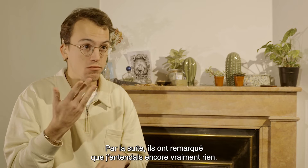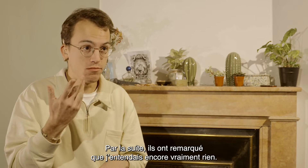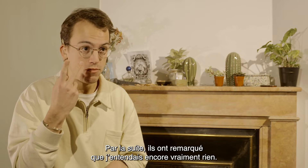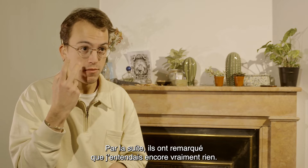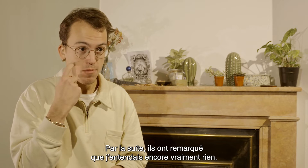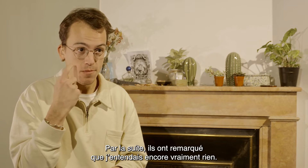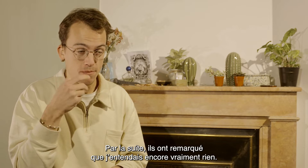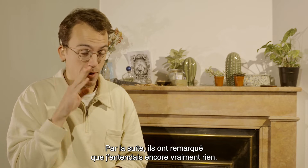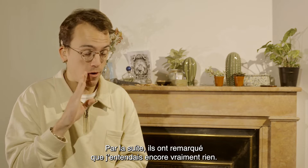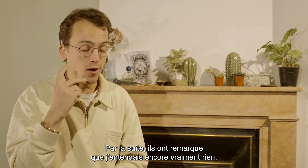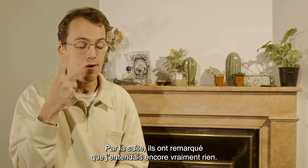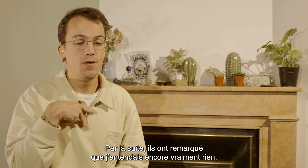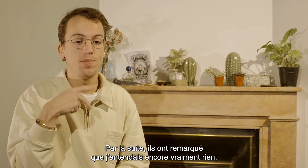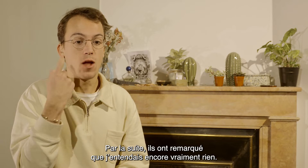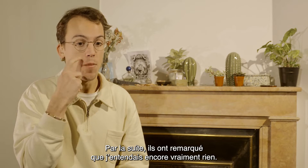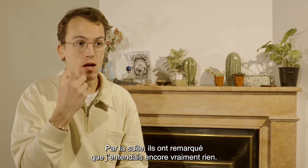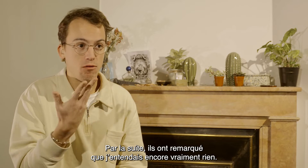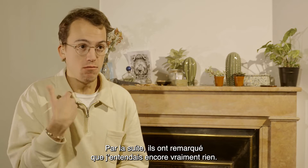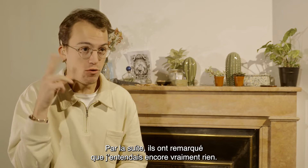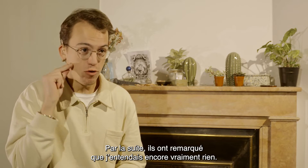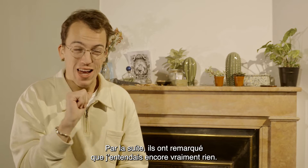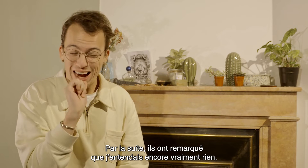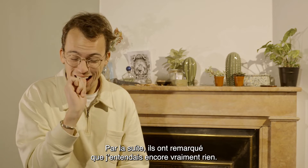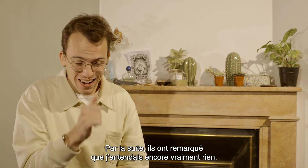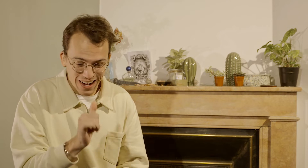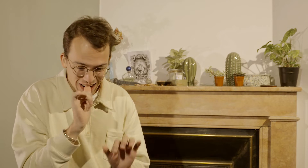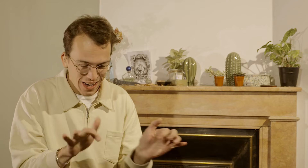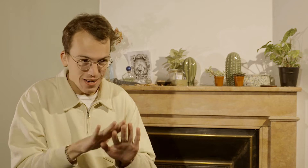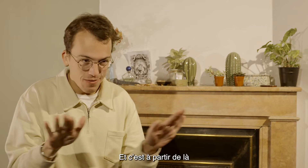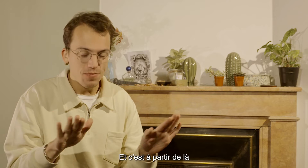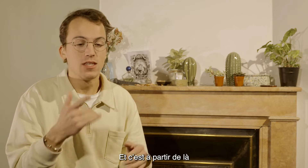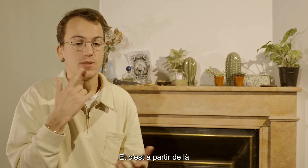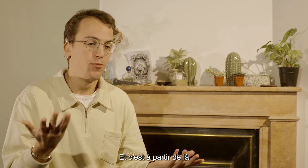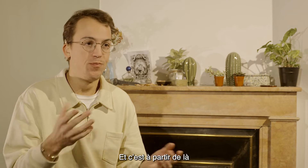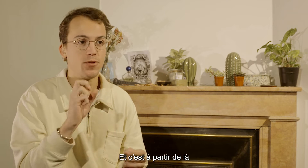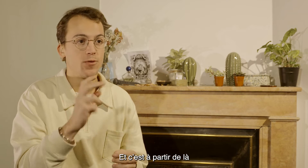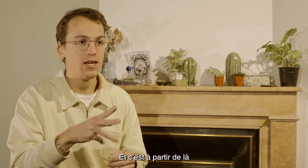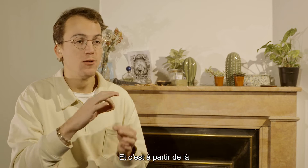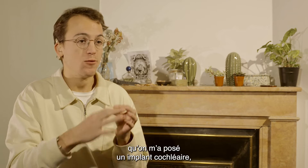Par la suite, ils ont remarqué que j’entendais encore vraiment rien. Et c’est à partir de là